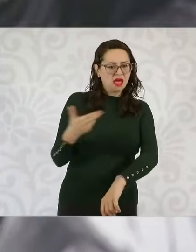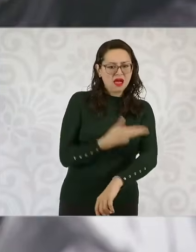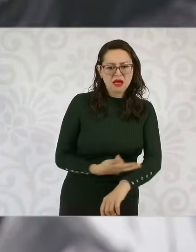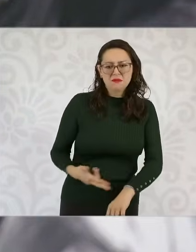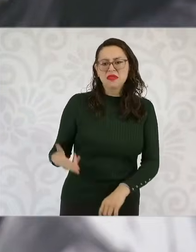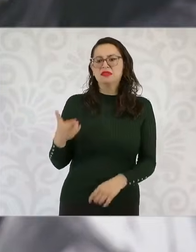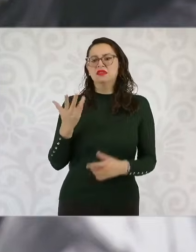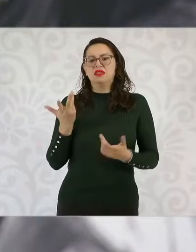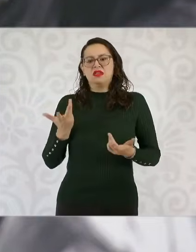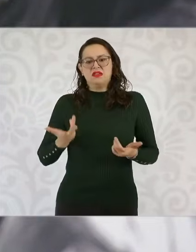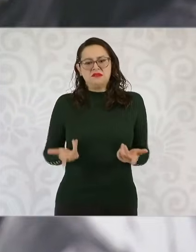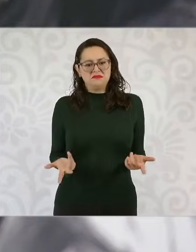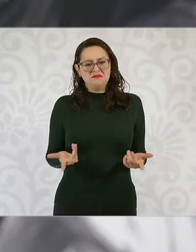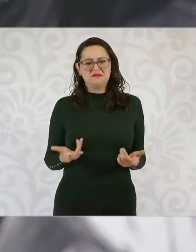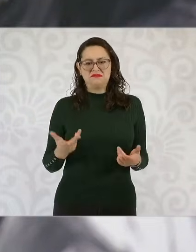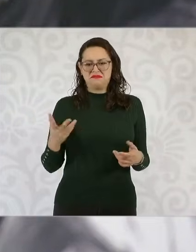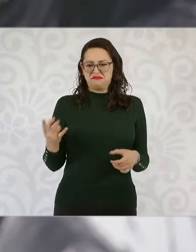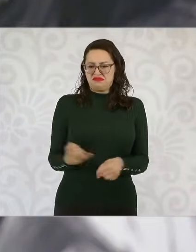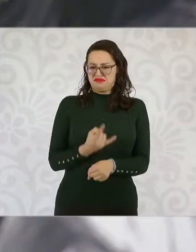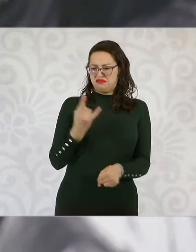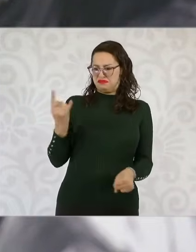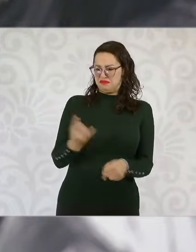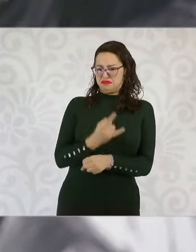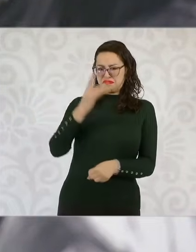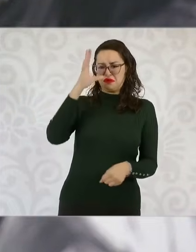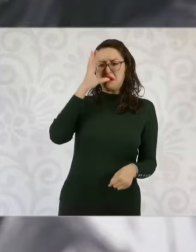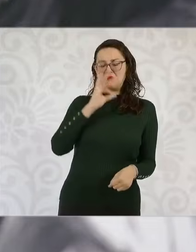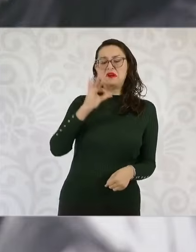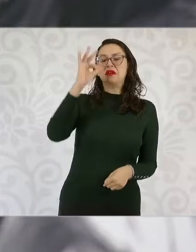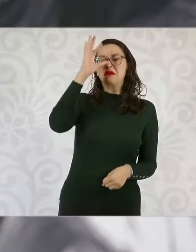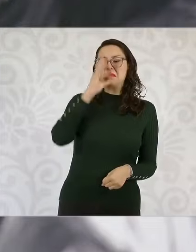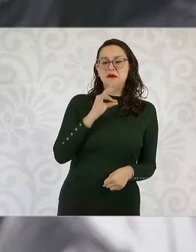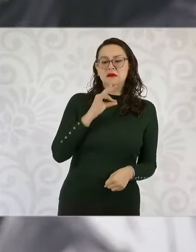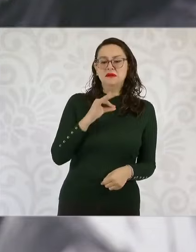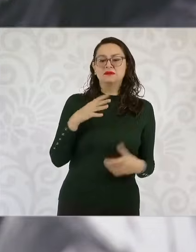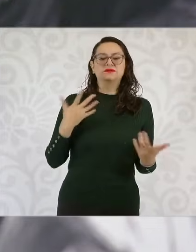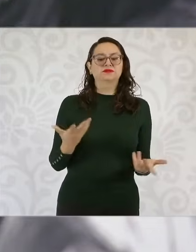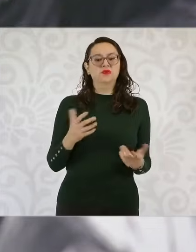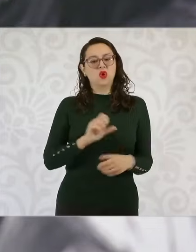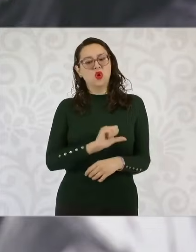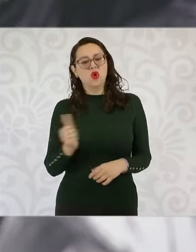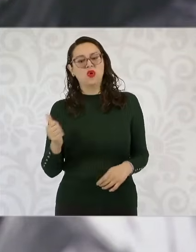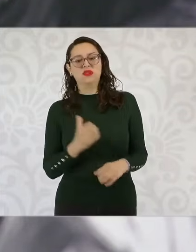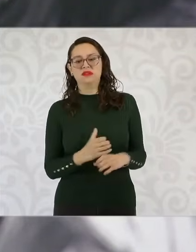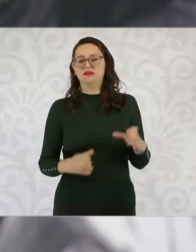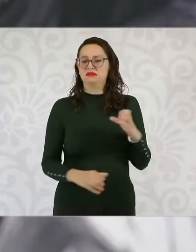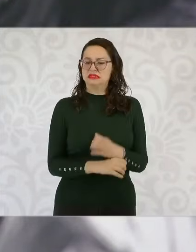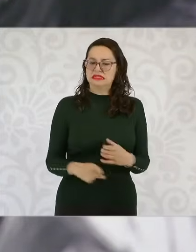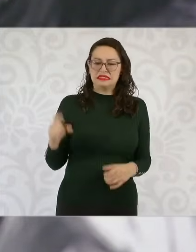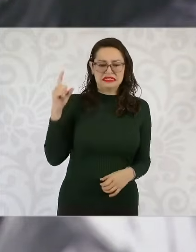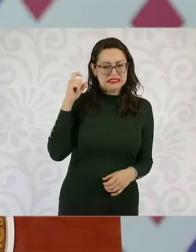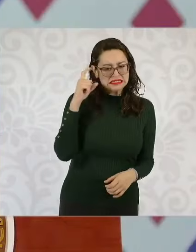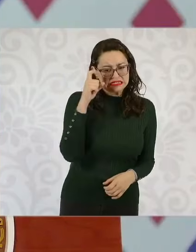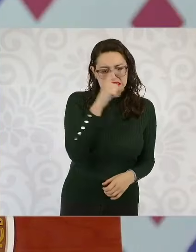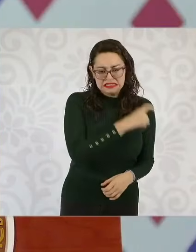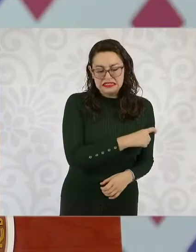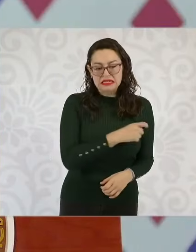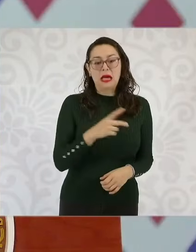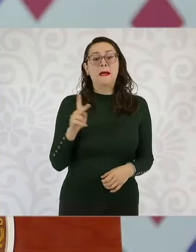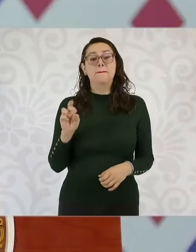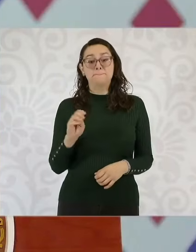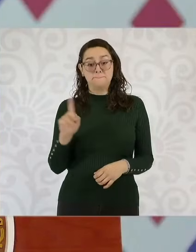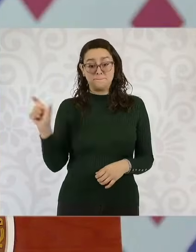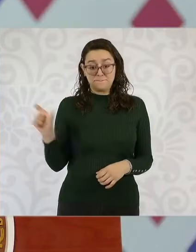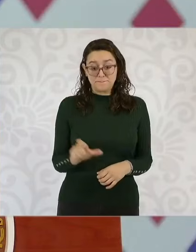incrementó la ineficiencia de la empresa y algo muy muy importante Pemex pasó en tan solo cinco